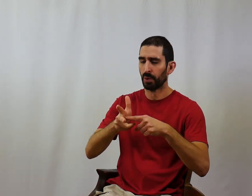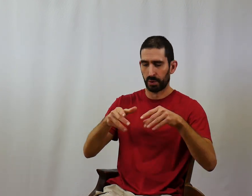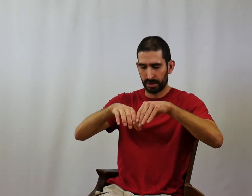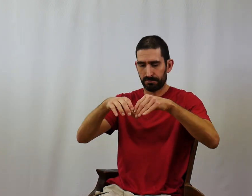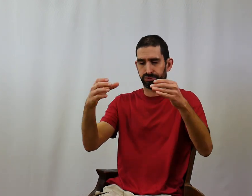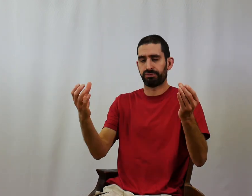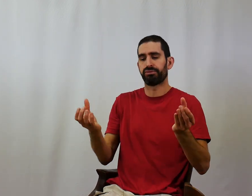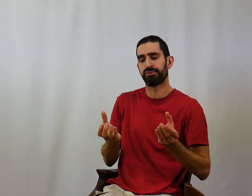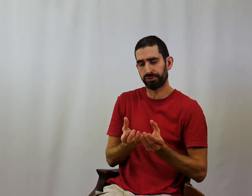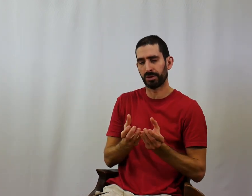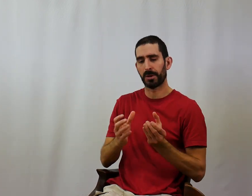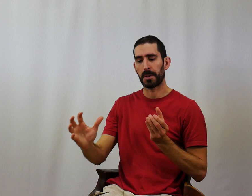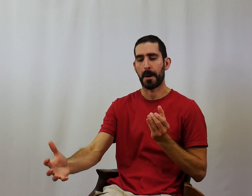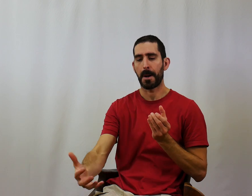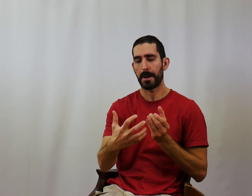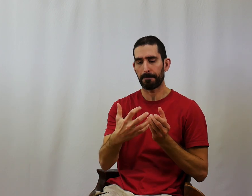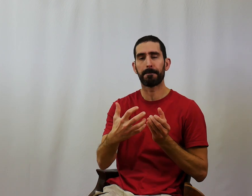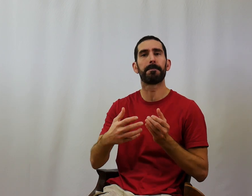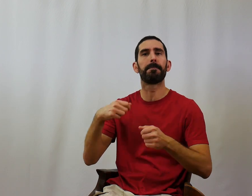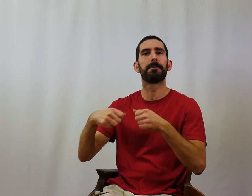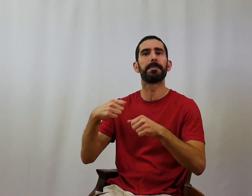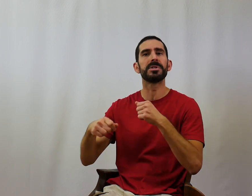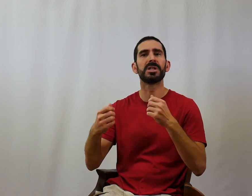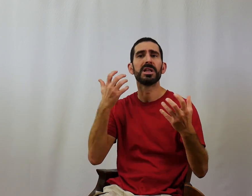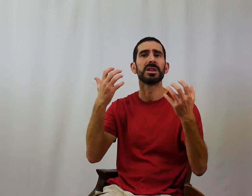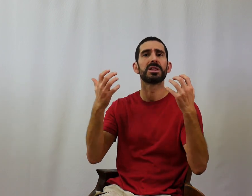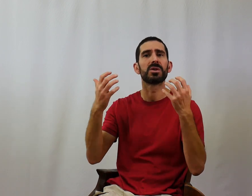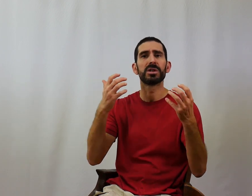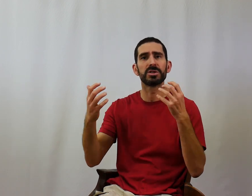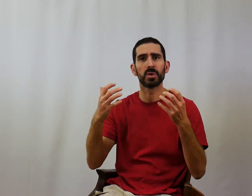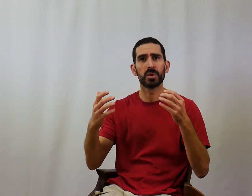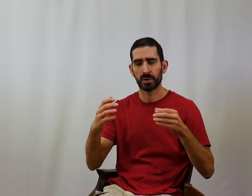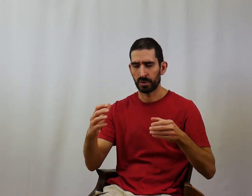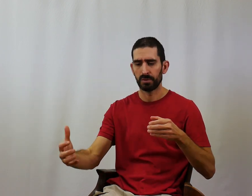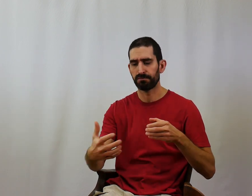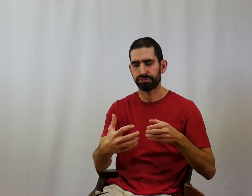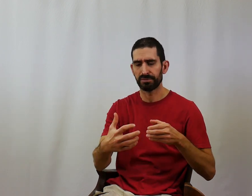Il désigne l'enjoliveur de roue en plastique, posé sur la jante.